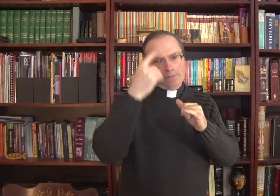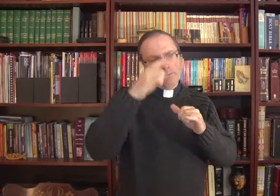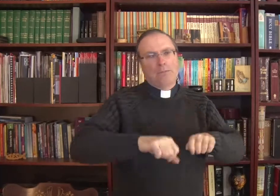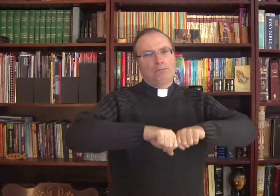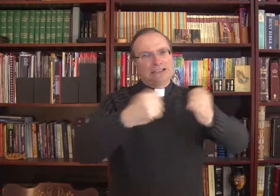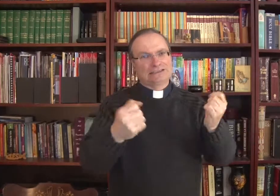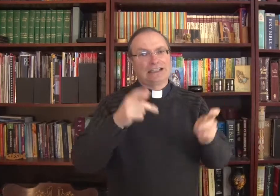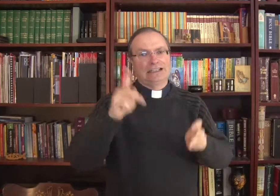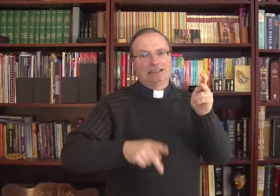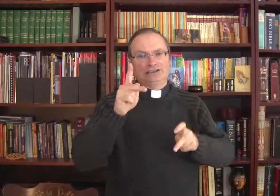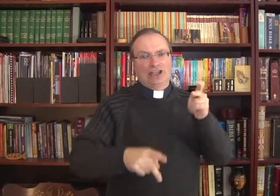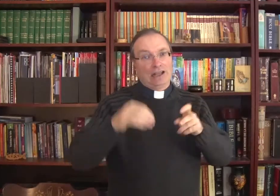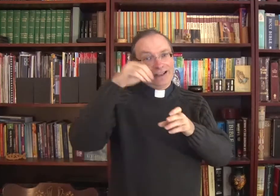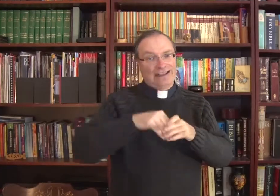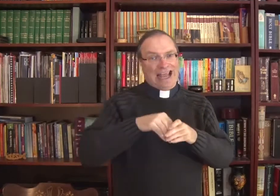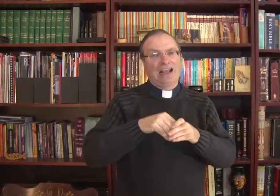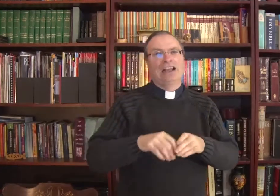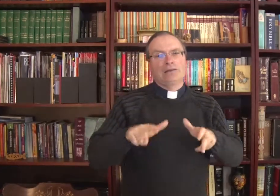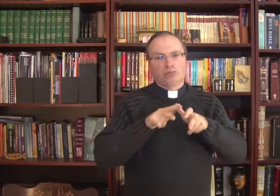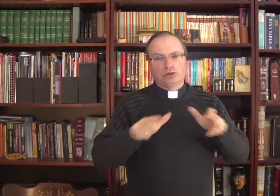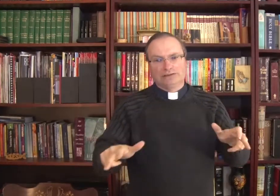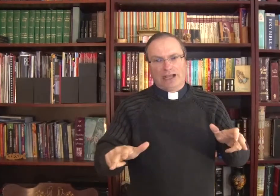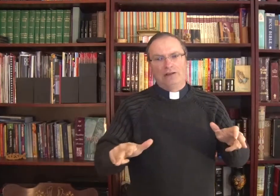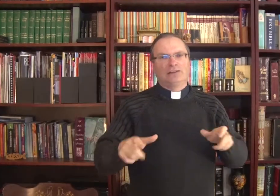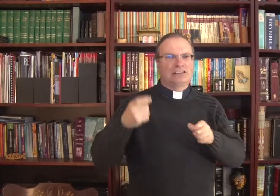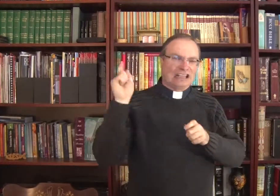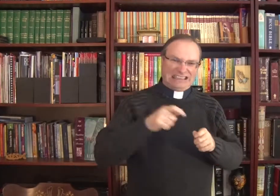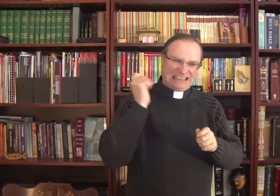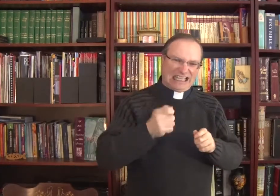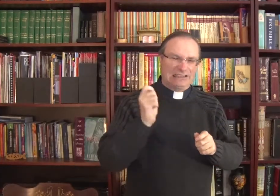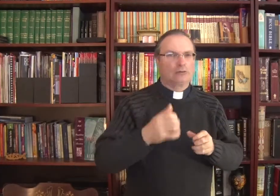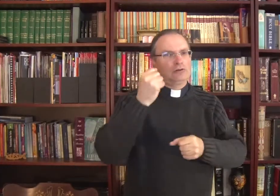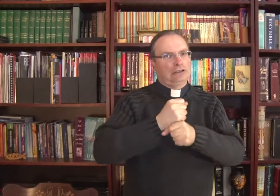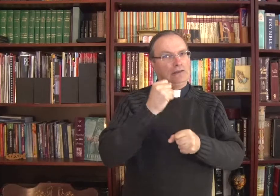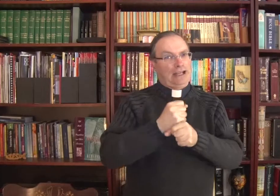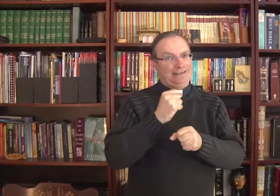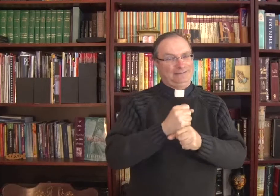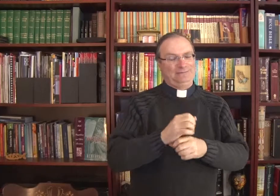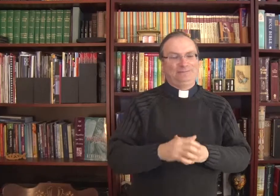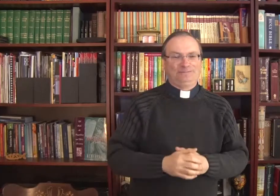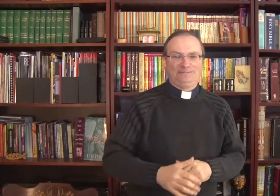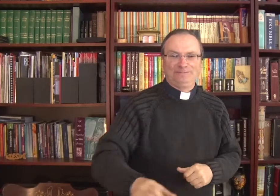par briser les gens dans l’épuisement de la tyrannie du travail.